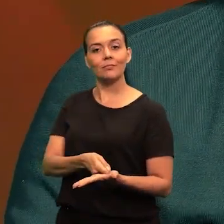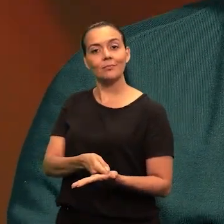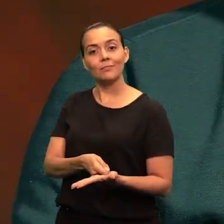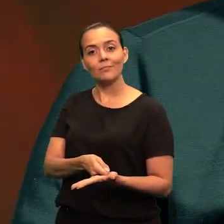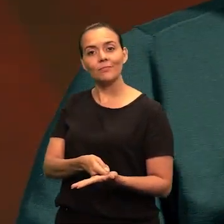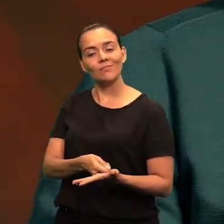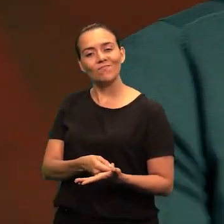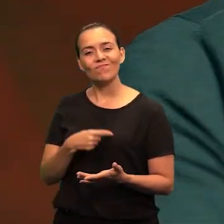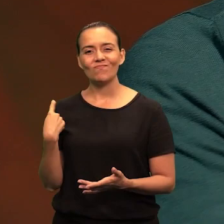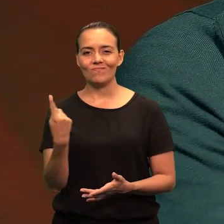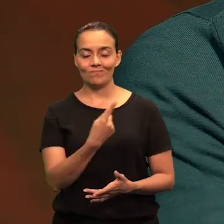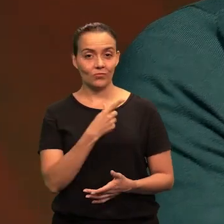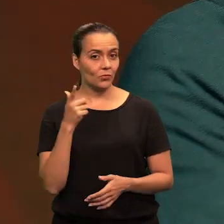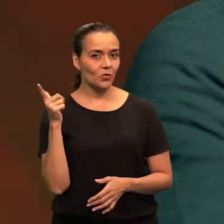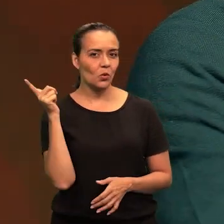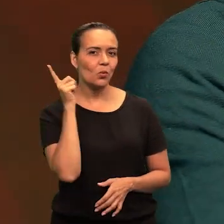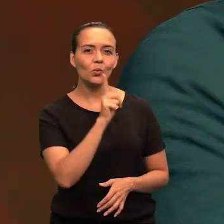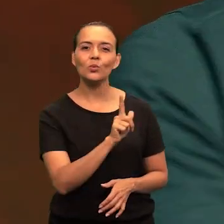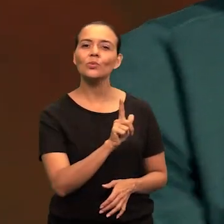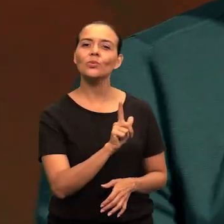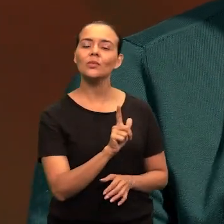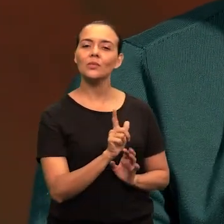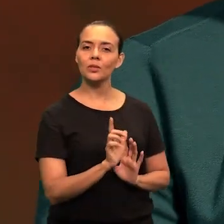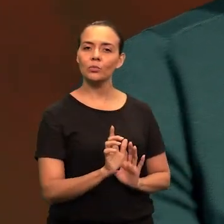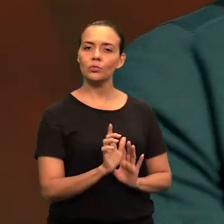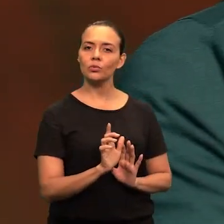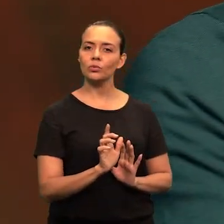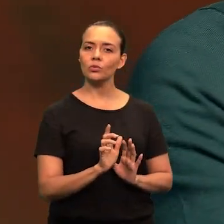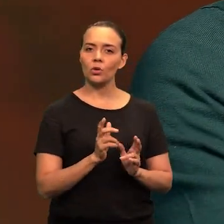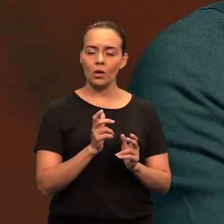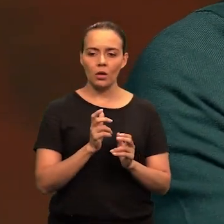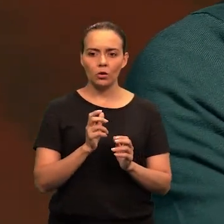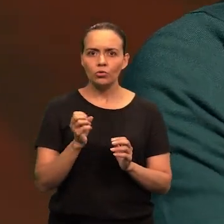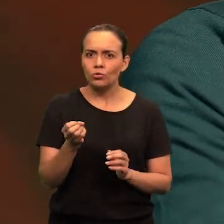que nós vamos restituir e aí ele sugere um casamento forçado.